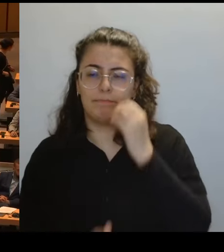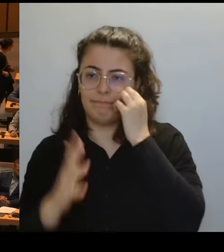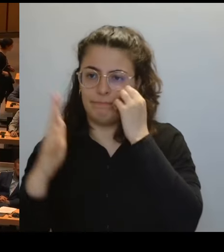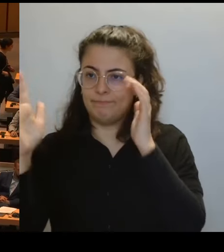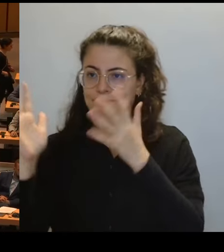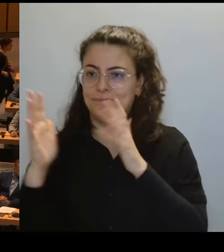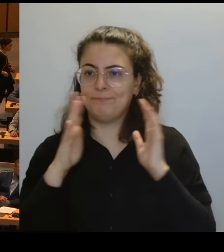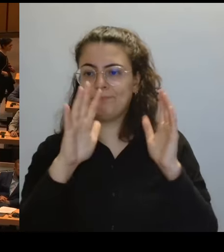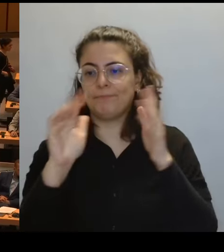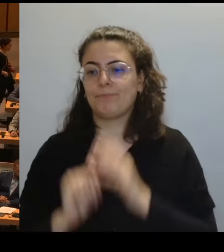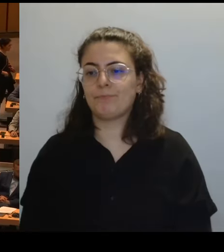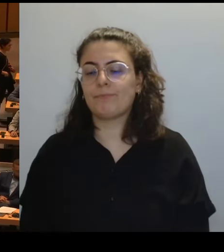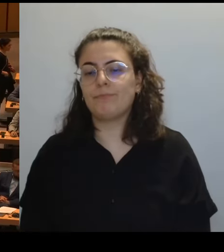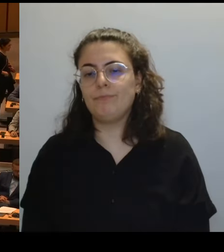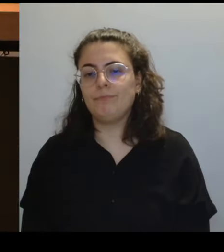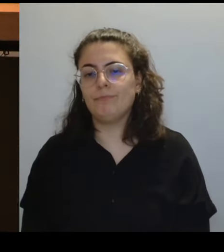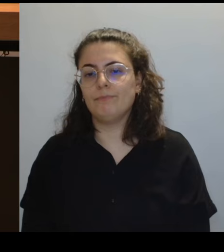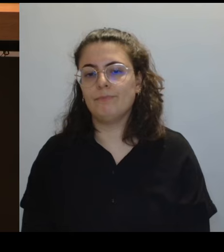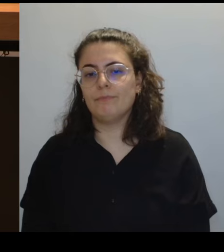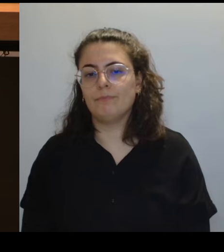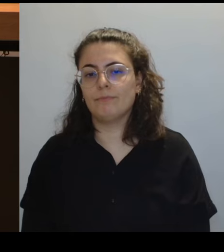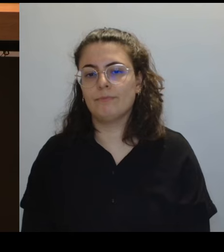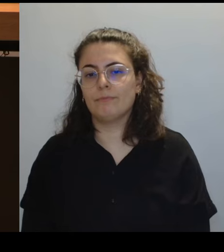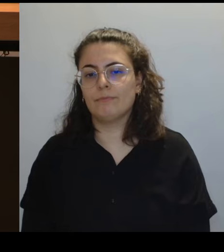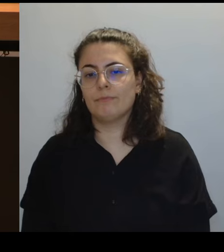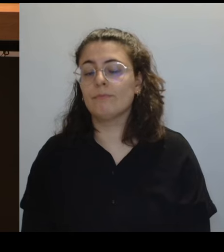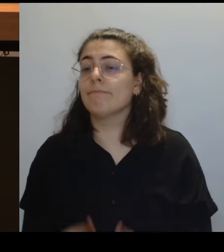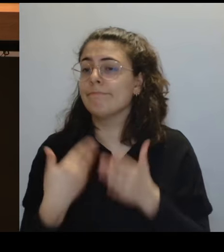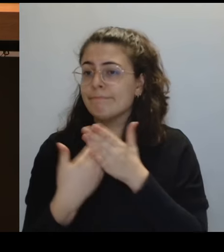Deswegen, wie gesagt, bin ich froh, dass der Senat jetzt reagiert hat.